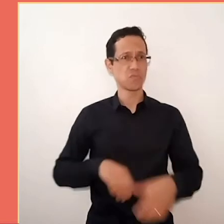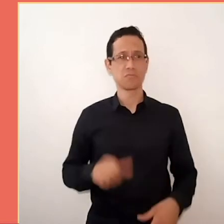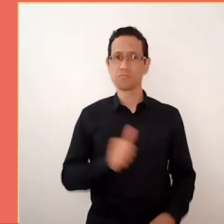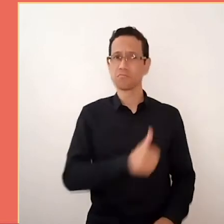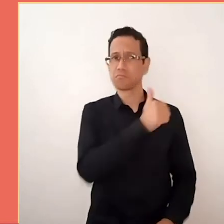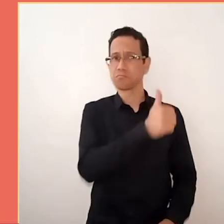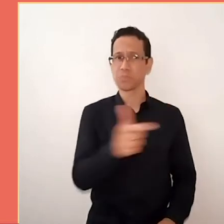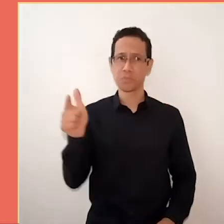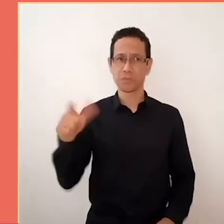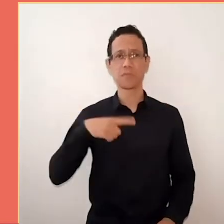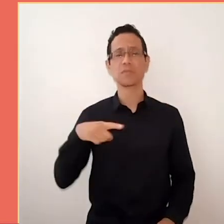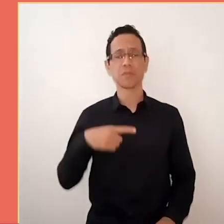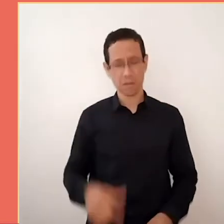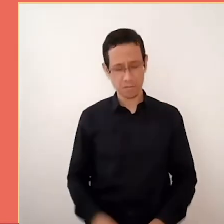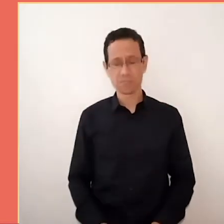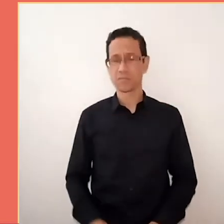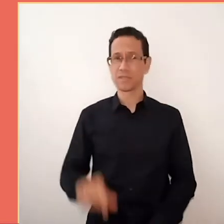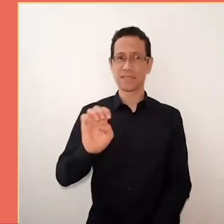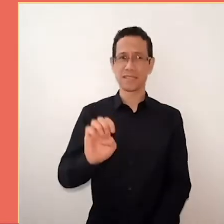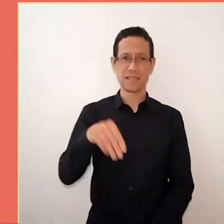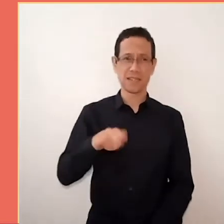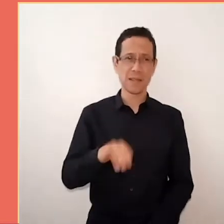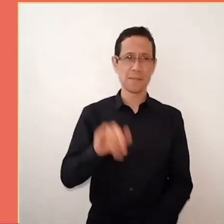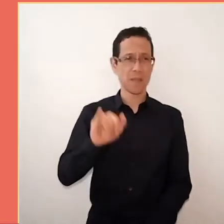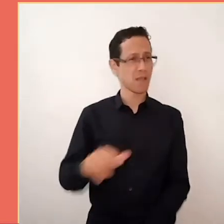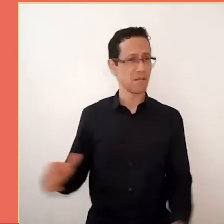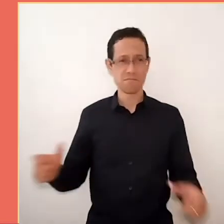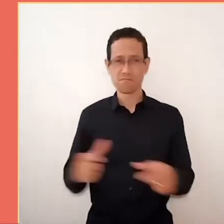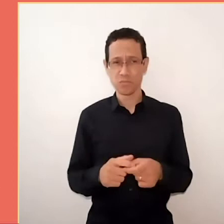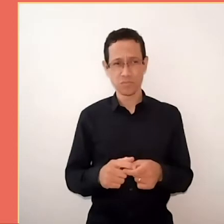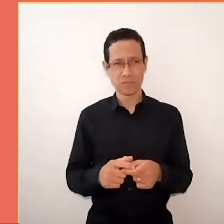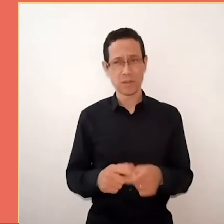Então, assim, todas as EMEIs são muito melhores que muitas escolas privadas,